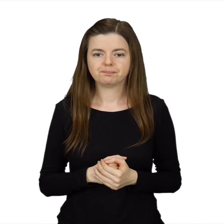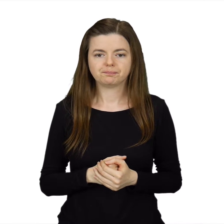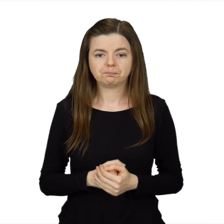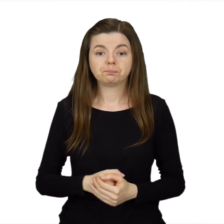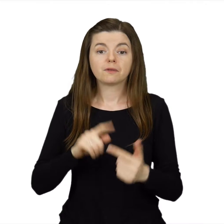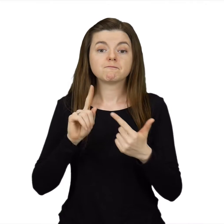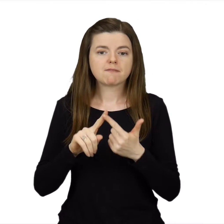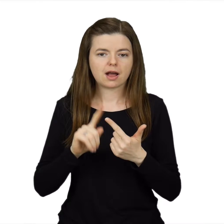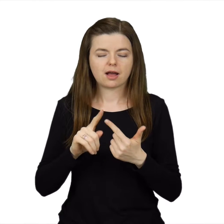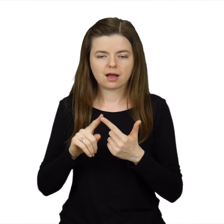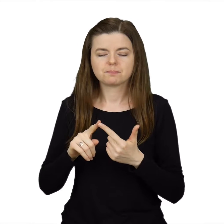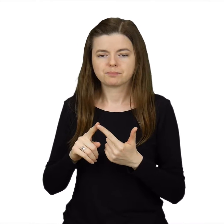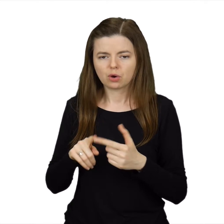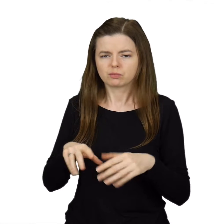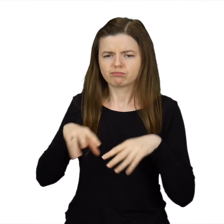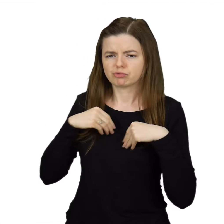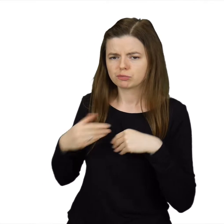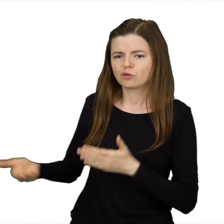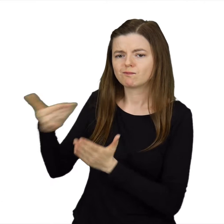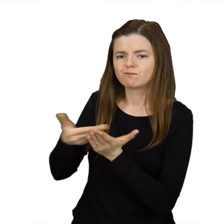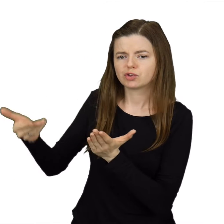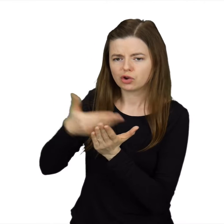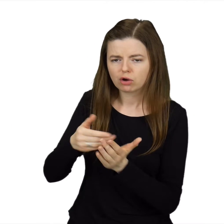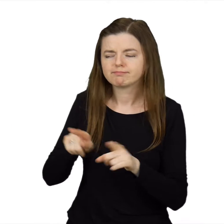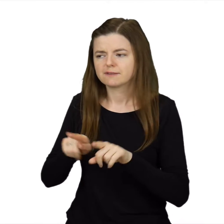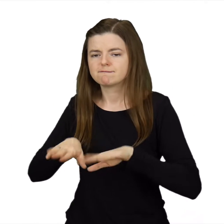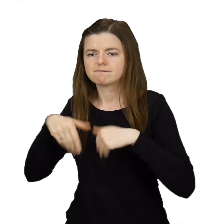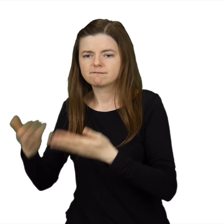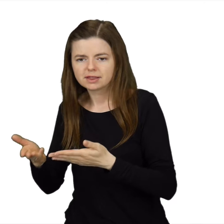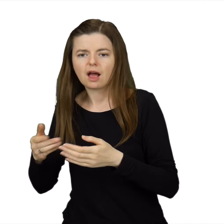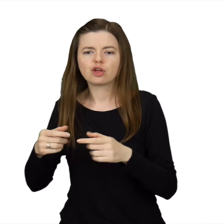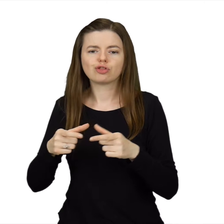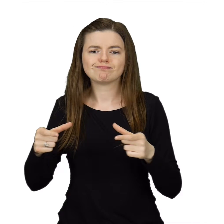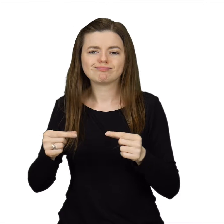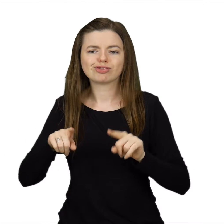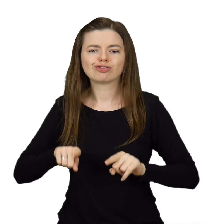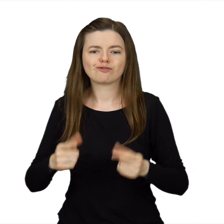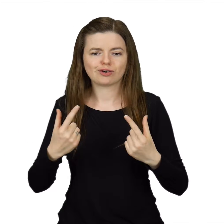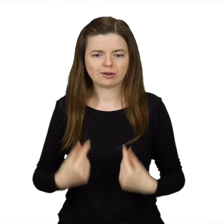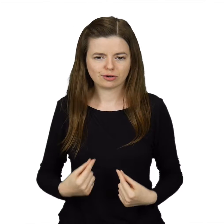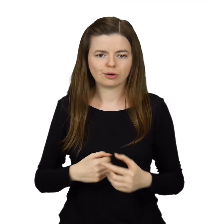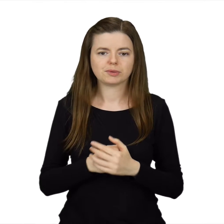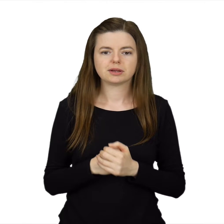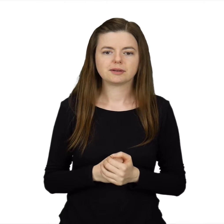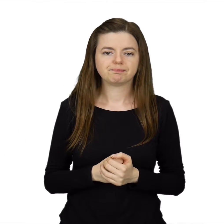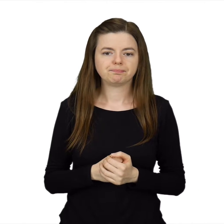przyjmowanie wniosków i wydawanie dowodów osobistych,